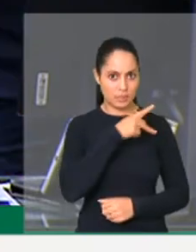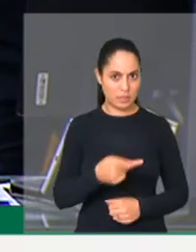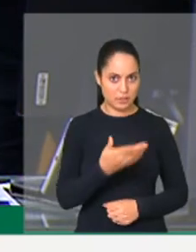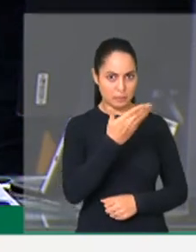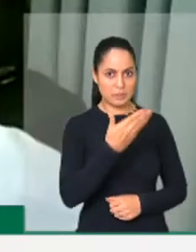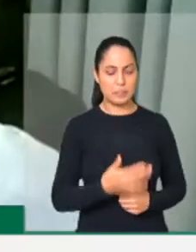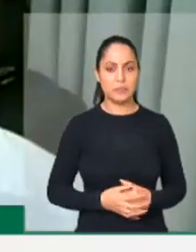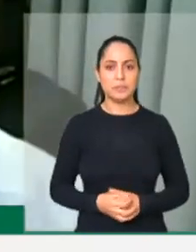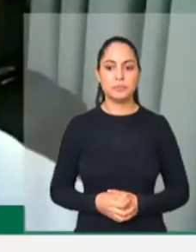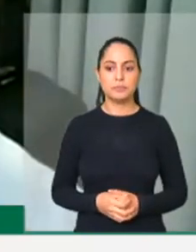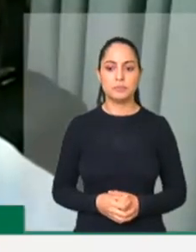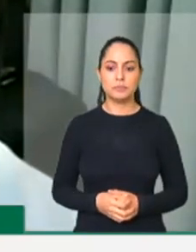QUERO TAMBÉM DESTACAR... QUE... A ESQUERDA NUM ASSUNTO